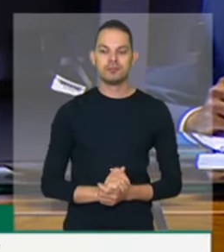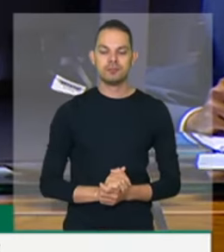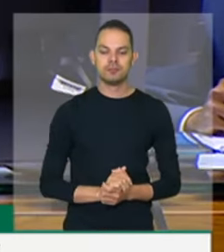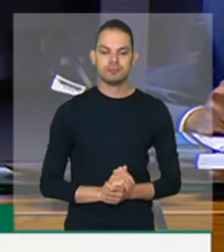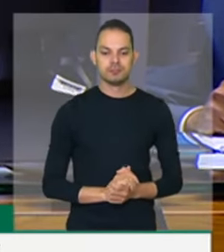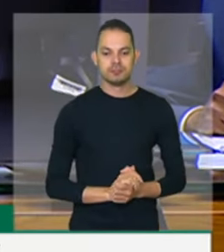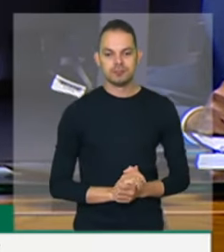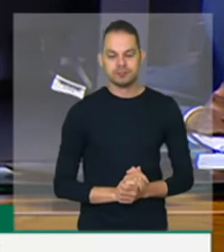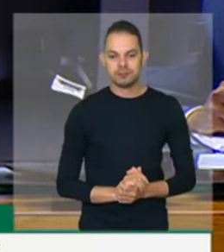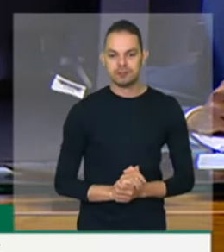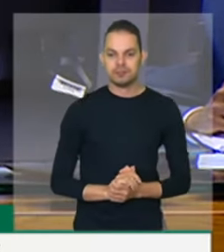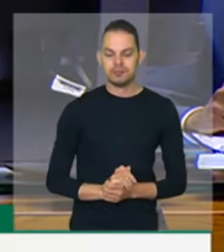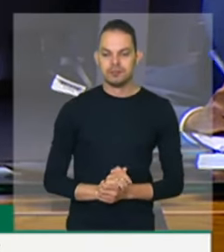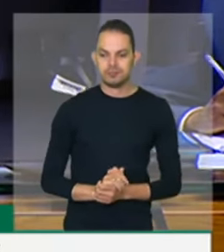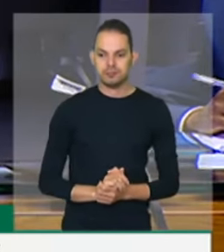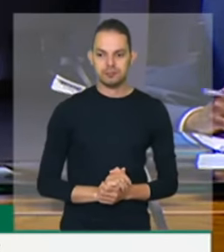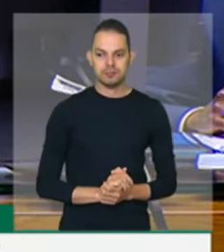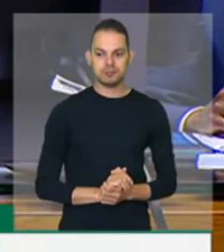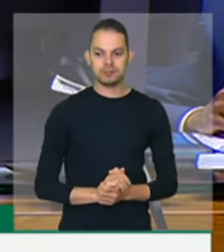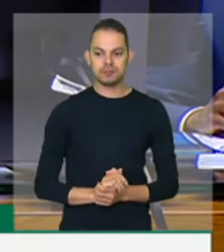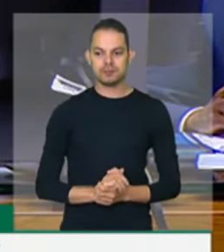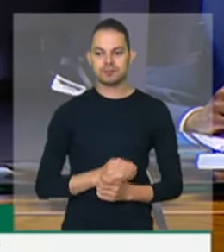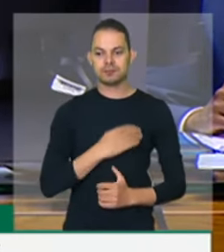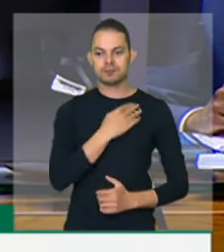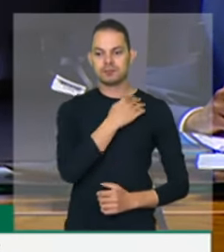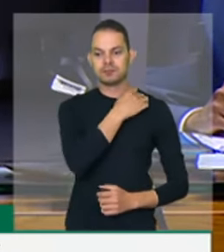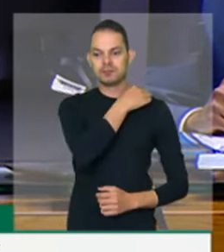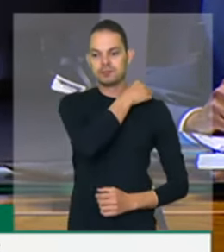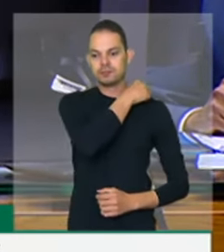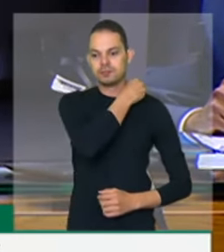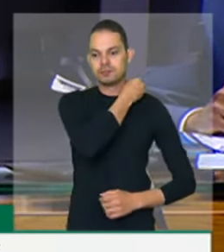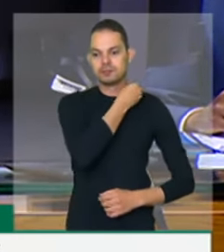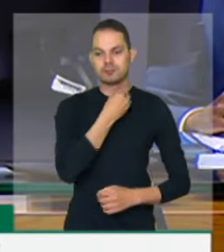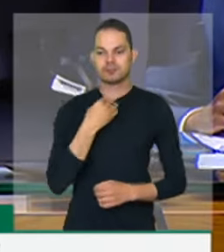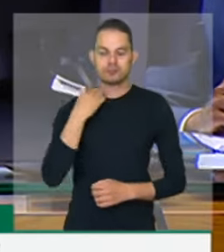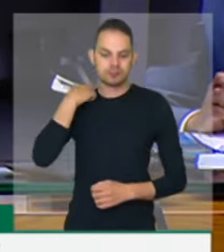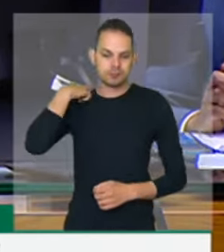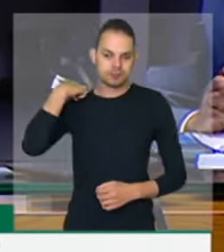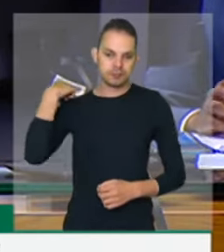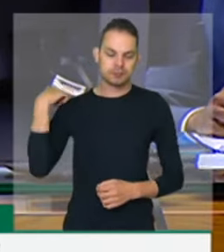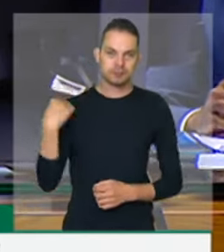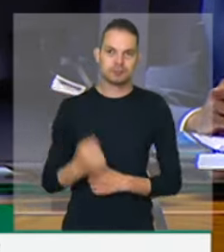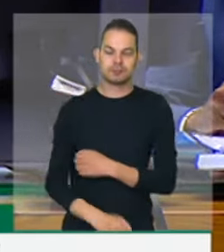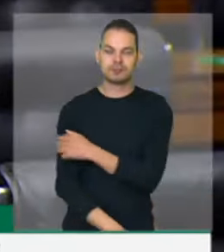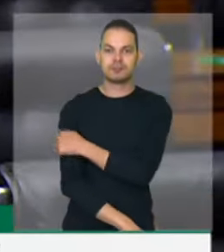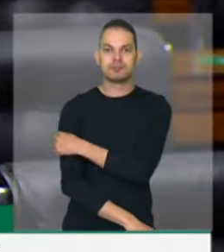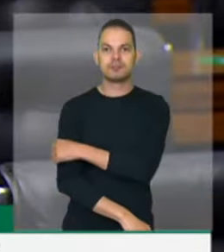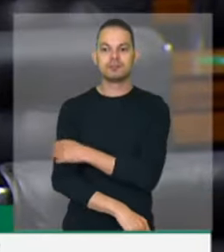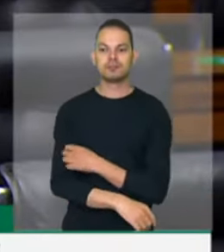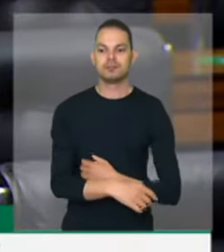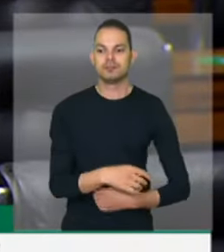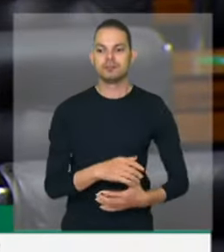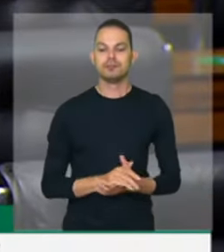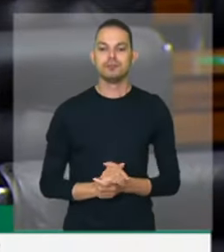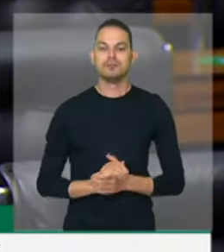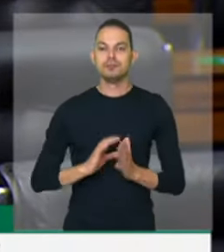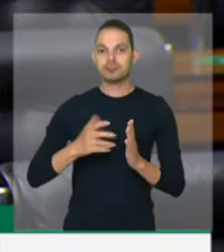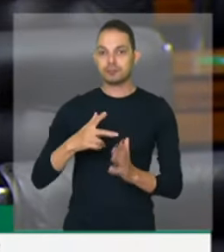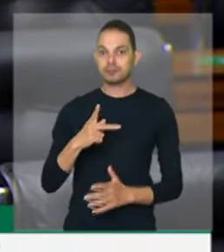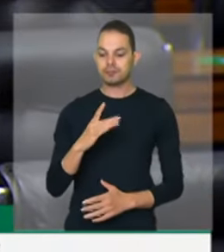CIDADANIA? CIDADANIA? PCDOB DEPUTADO ARLINDO. -- [DEPUTADO]: PCDOB JÁ SE MANIFESTOU FAVORÁVEL AO PROJETO, ACHAMOS O PROJETO